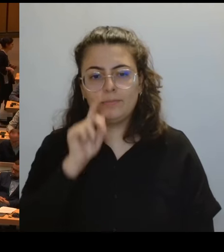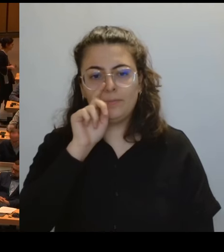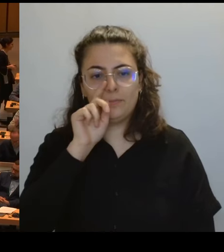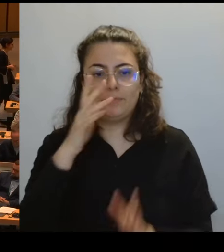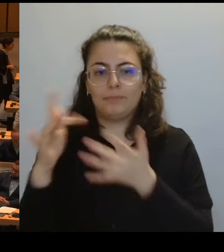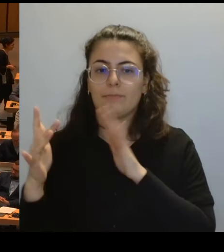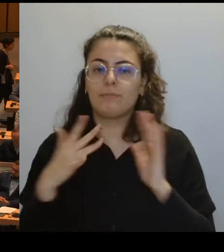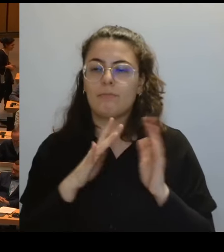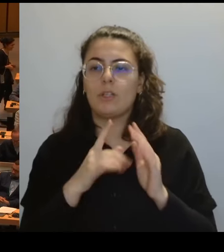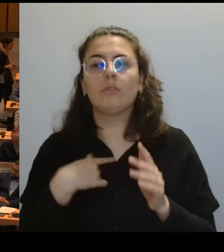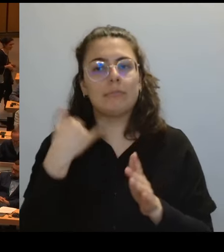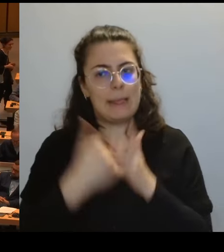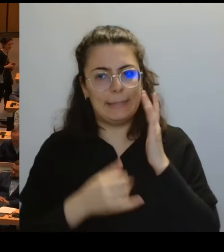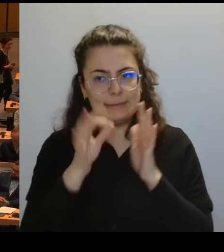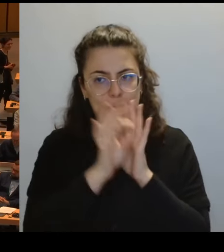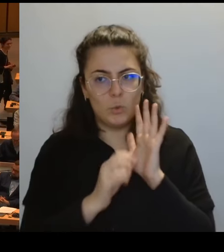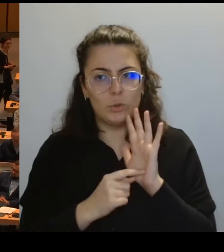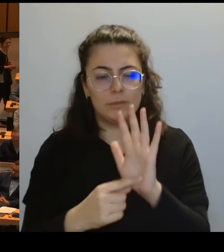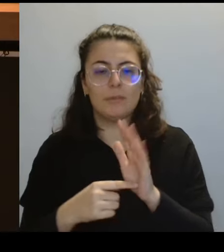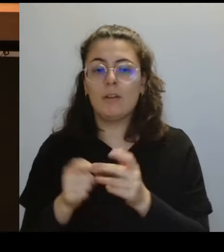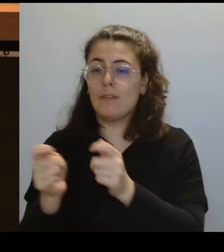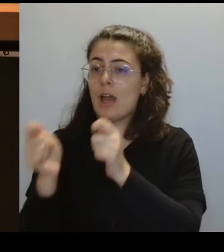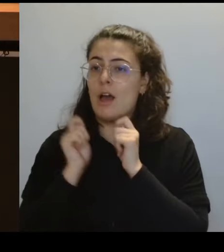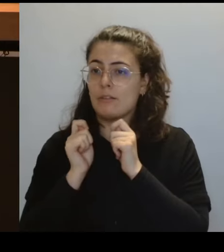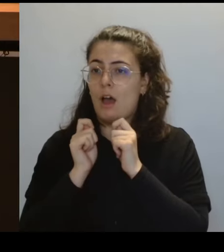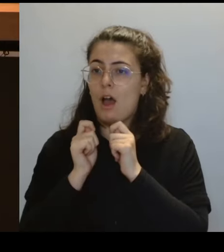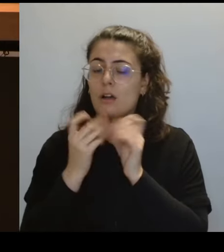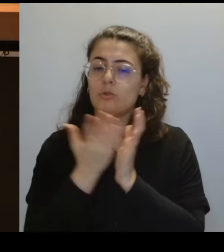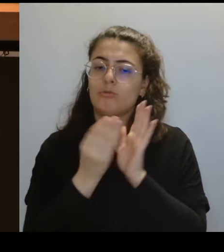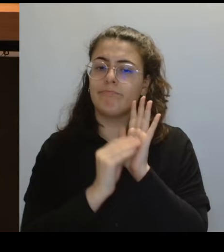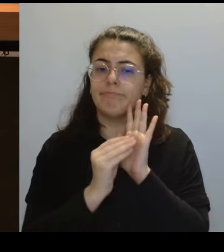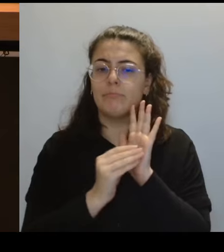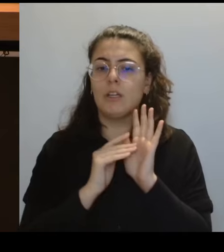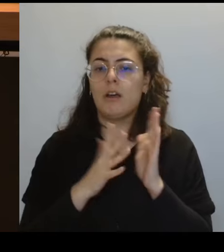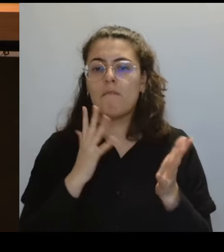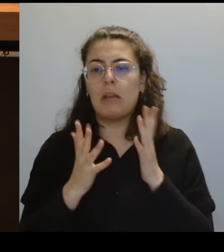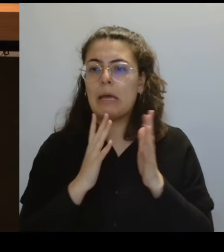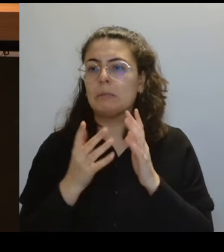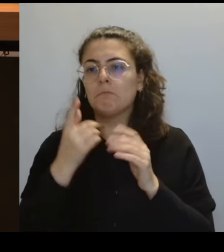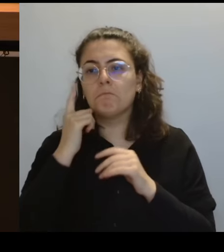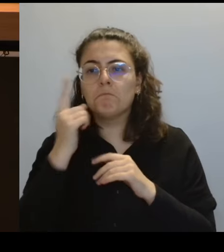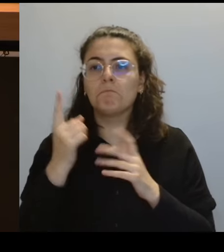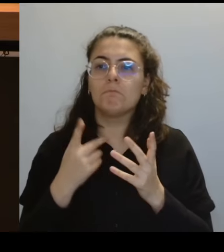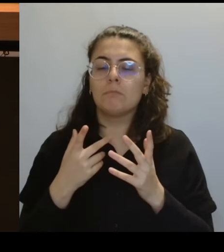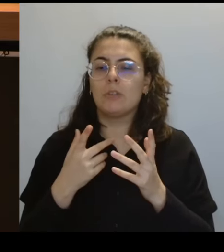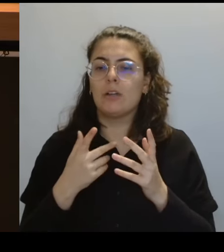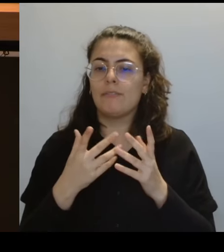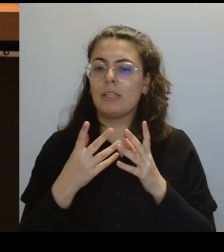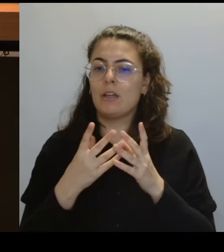geschrieben, vielleicht ist es auch schlau, bis es eine vernünftige Lösung gibt, die auch funktioniert, den Berlinpass wieder einzuführen.